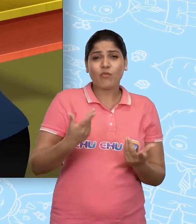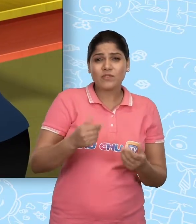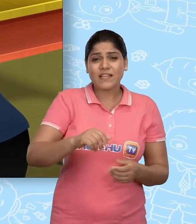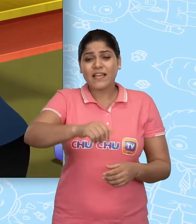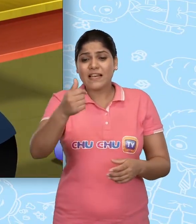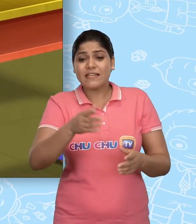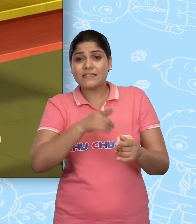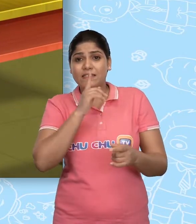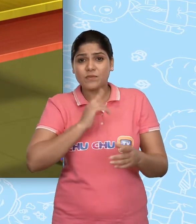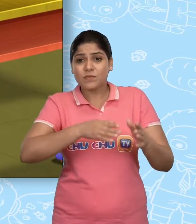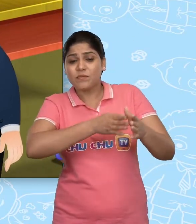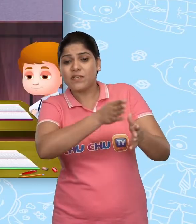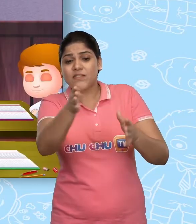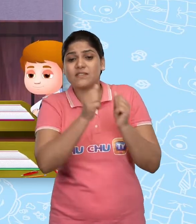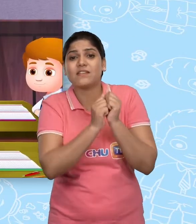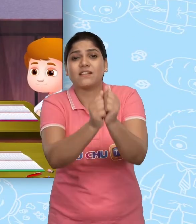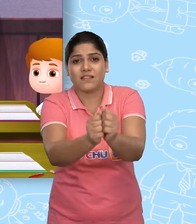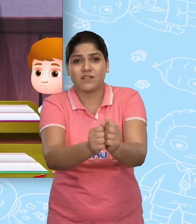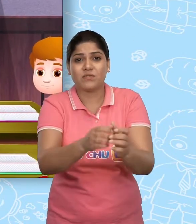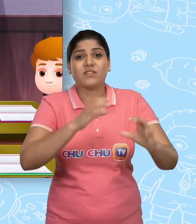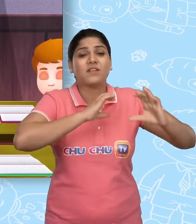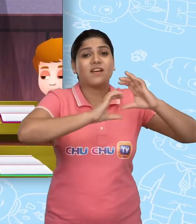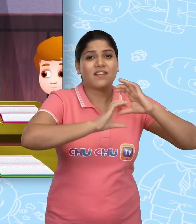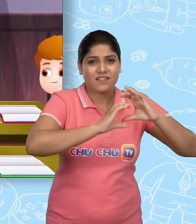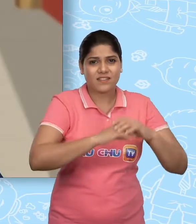वो उसे एक तरफ ले गईं और फिर उससे बात की।